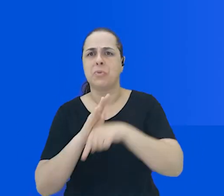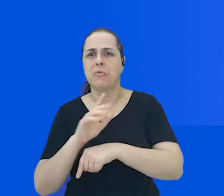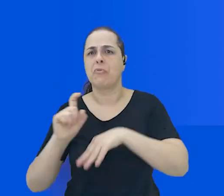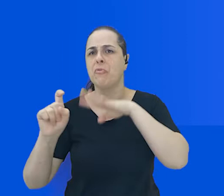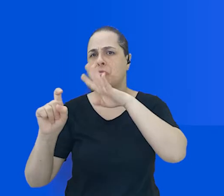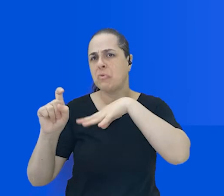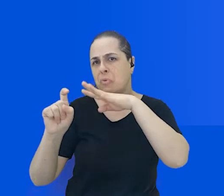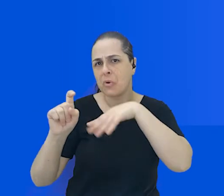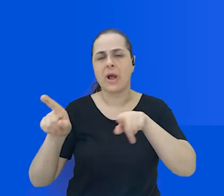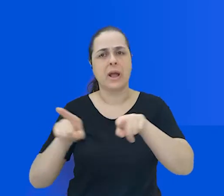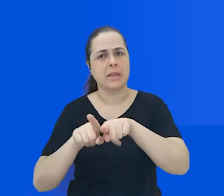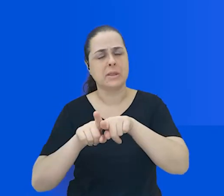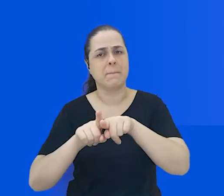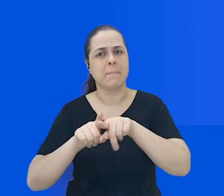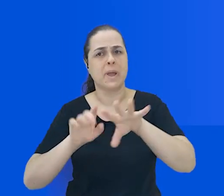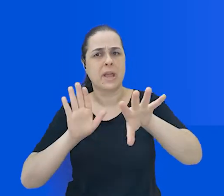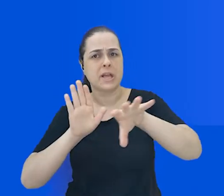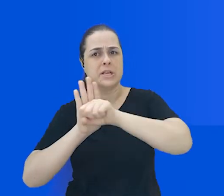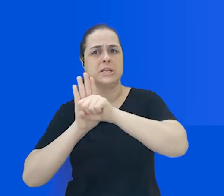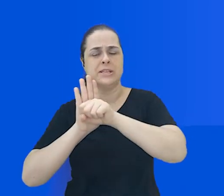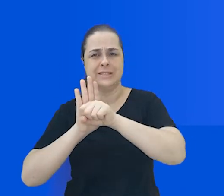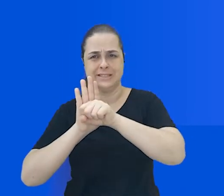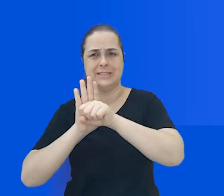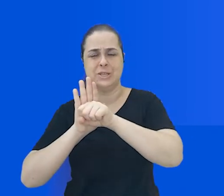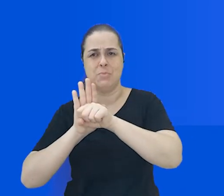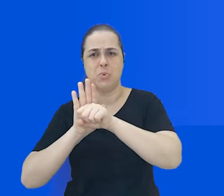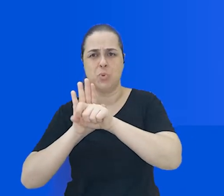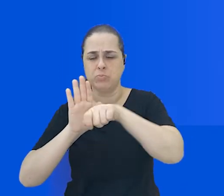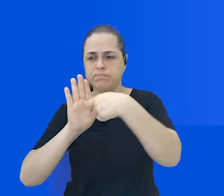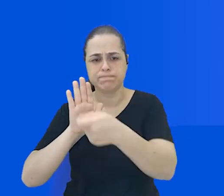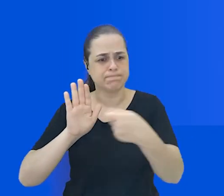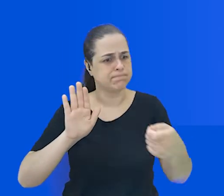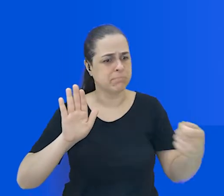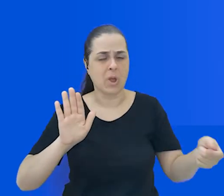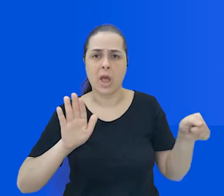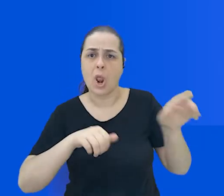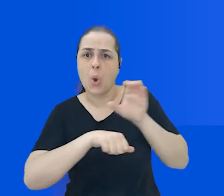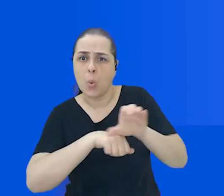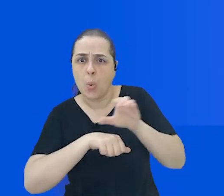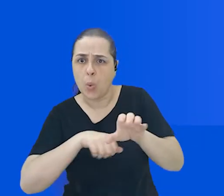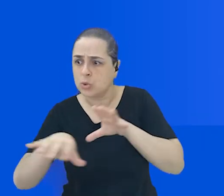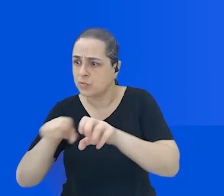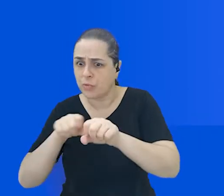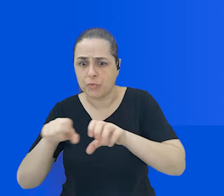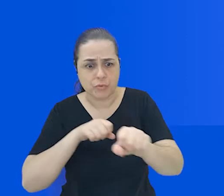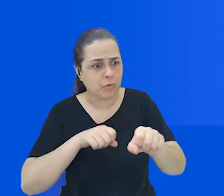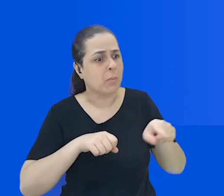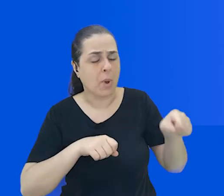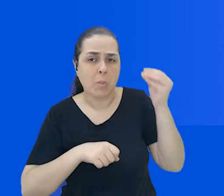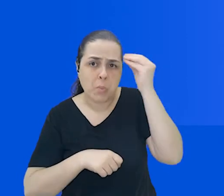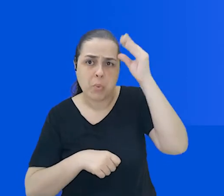e das simbologias, muito. Fazendo muito cursos e indo atrás e ela é rainha da comunicação.